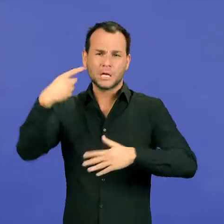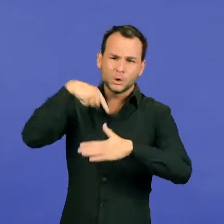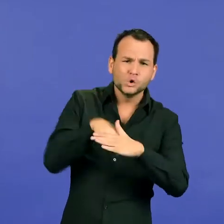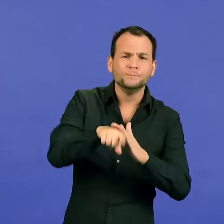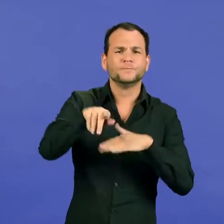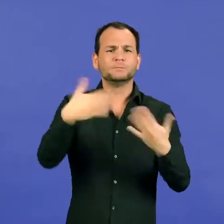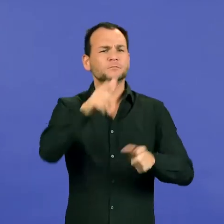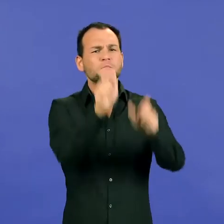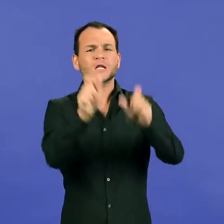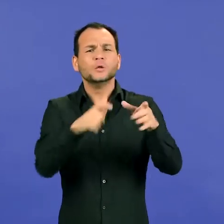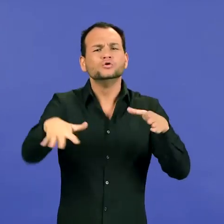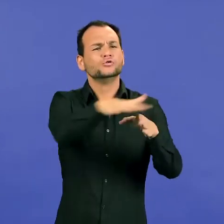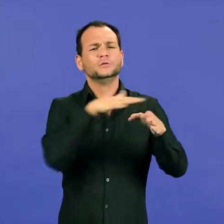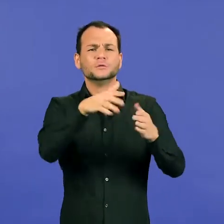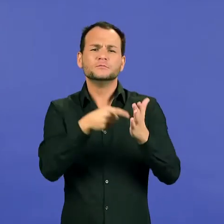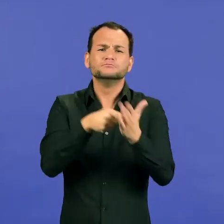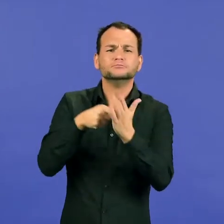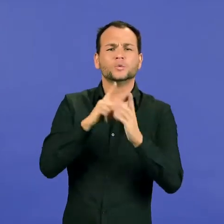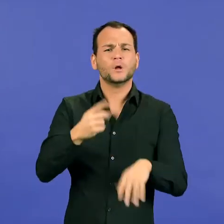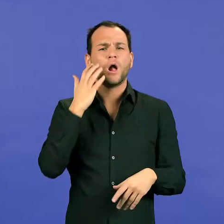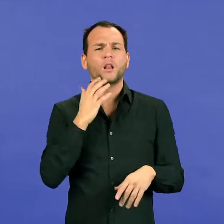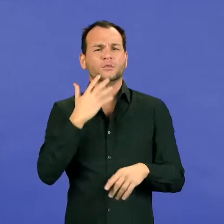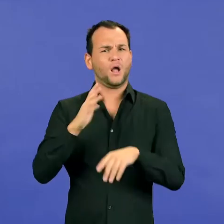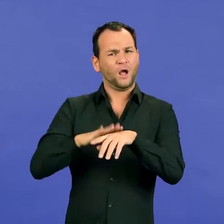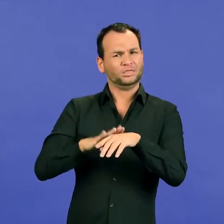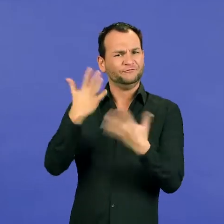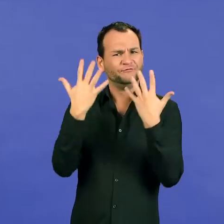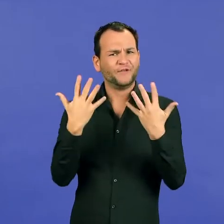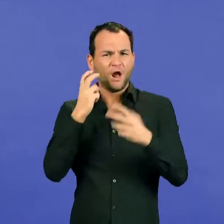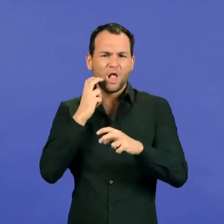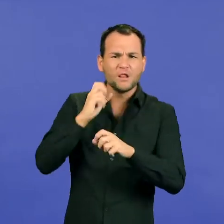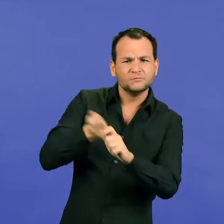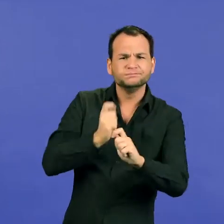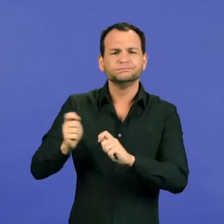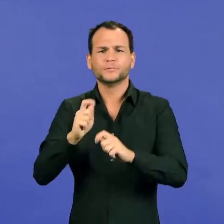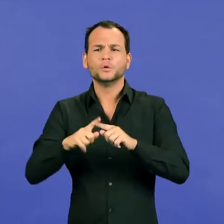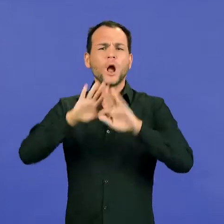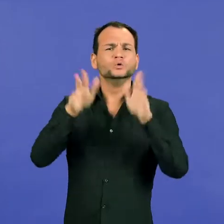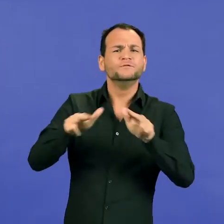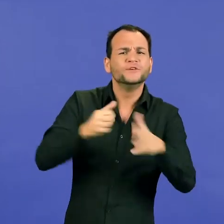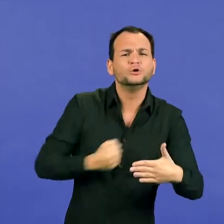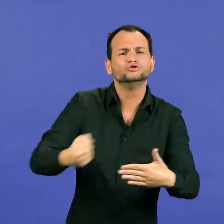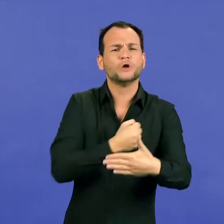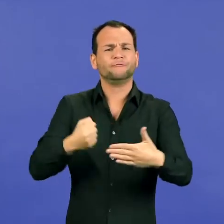Im Museum können Sie auch Menschen begegnen, die mit altem Handwerkszeug Arbeiten erledigen oder